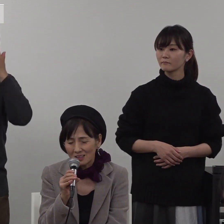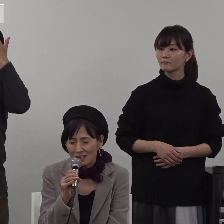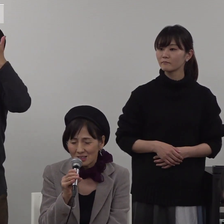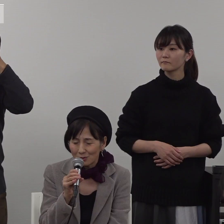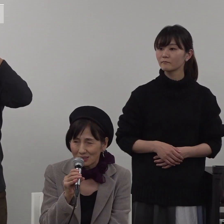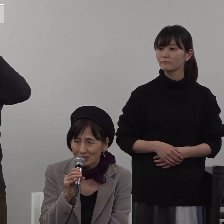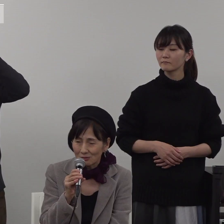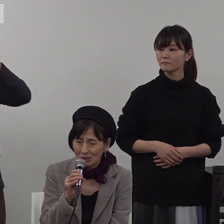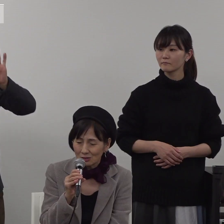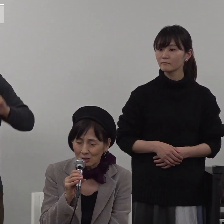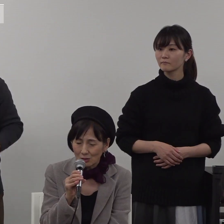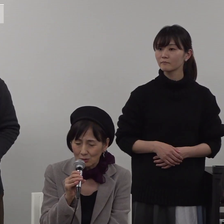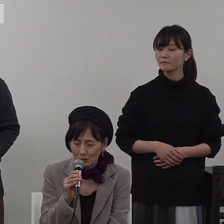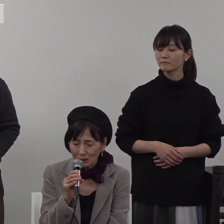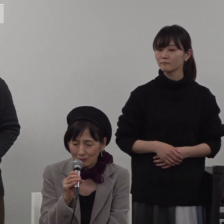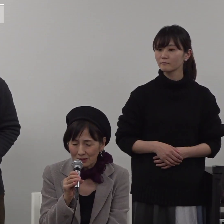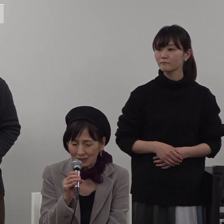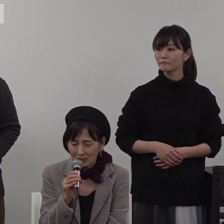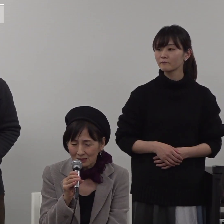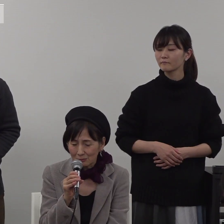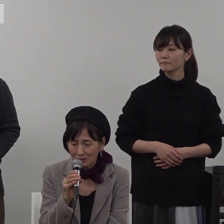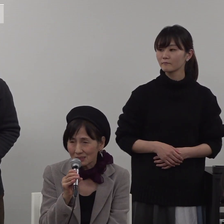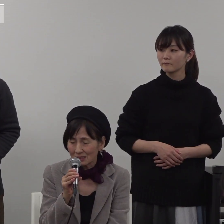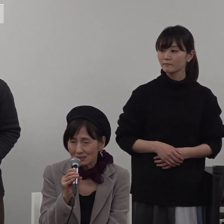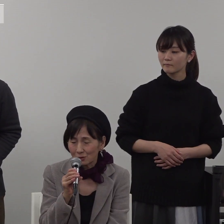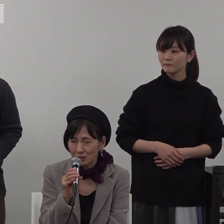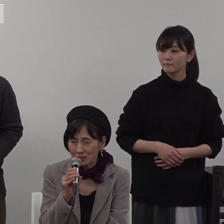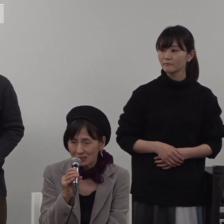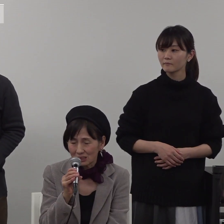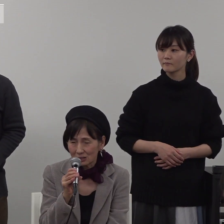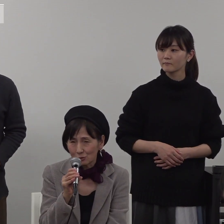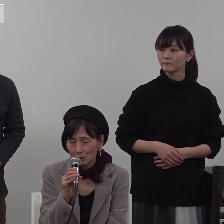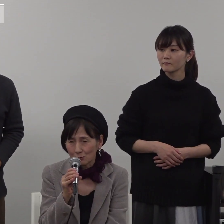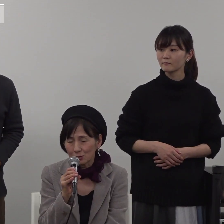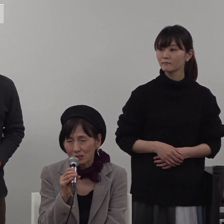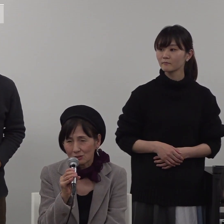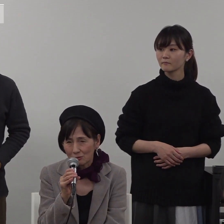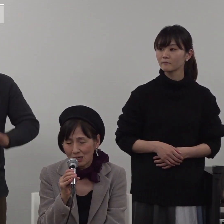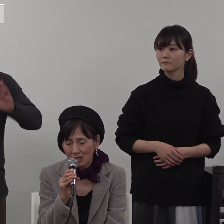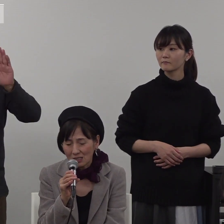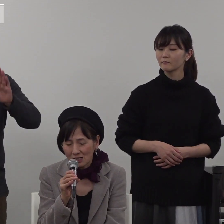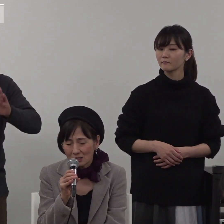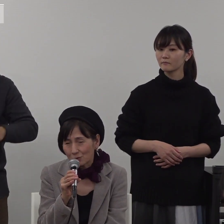で私はそれをやっぱり皆さんにお知らせしようと思ったのは